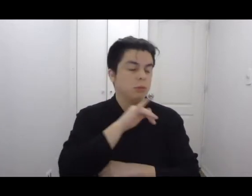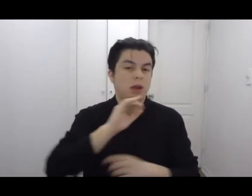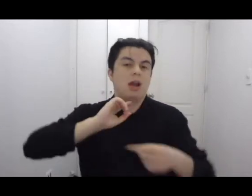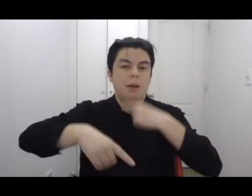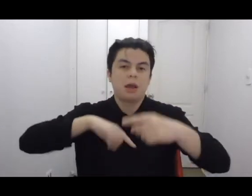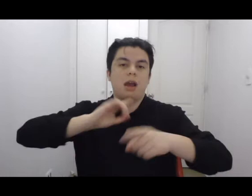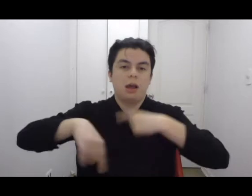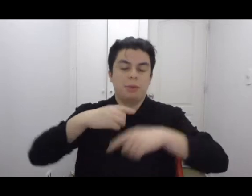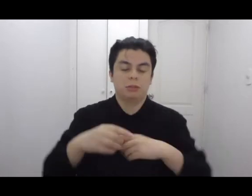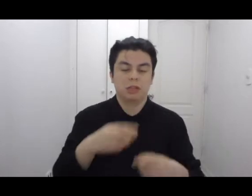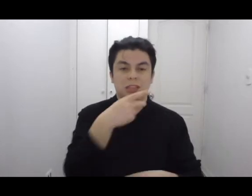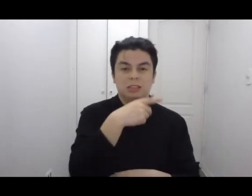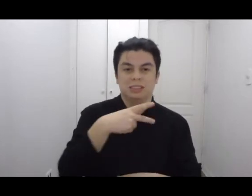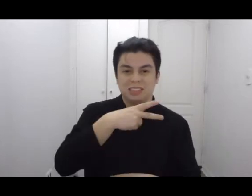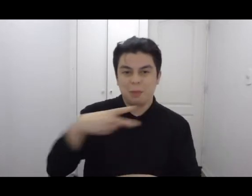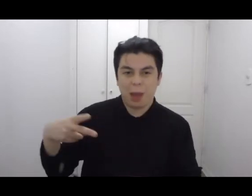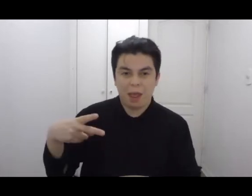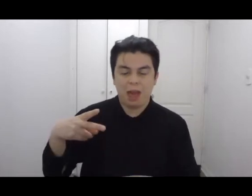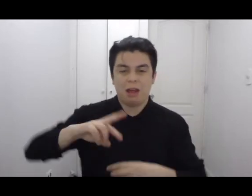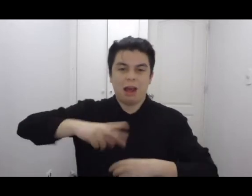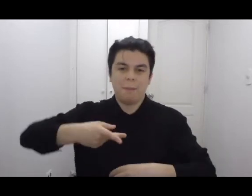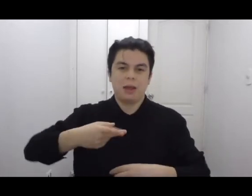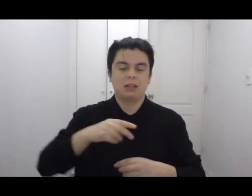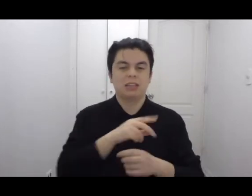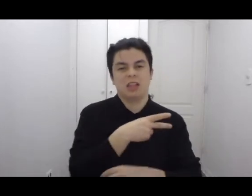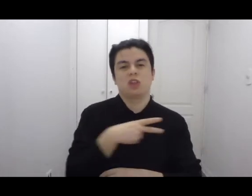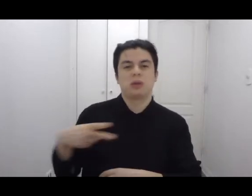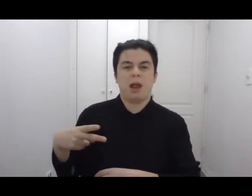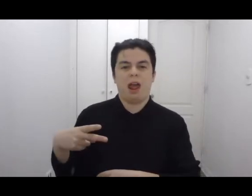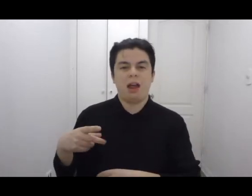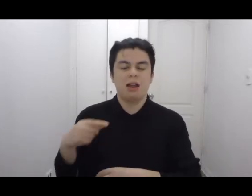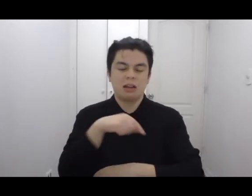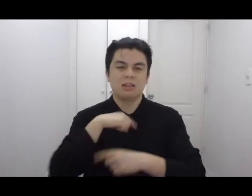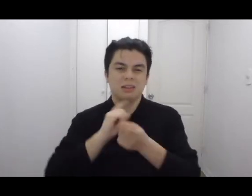y te cambian el menú no sé cómo a cada rato cada 2 semana, cada dos semana al menú de lo van